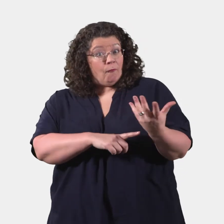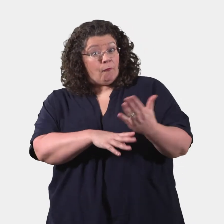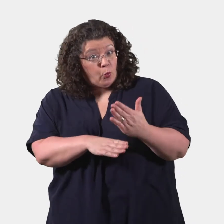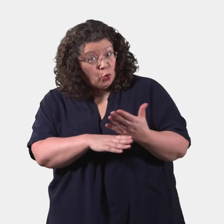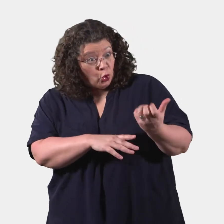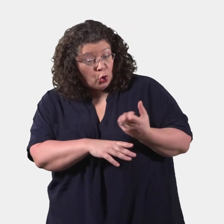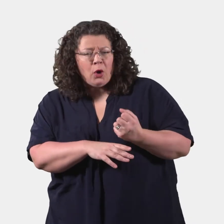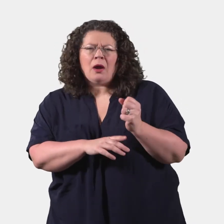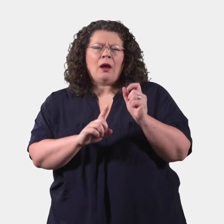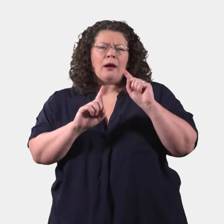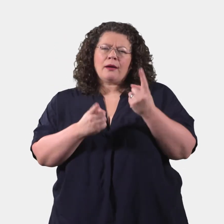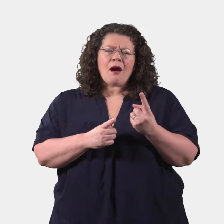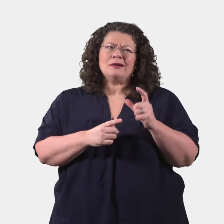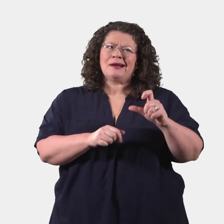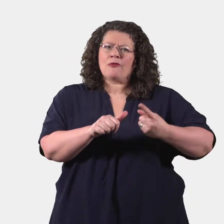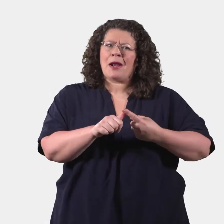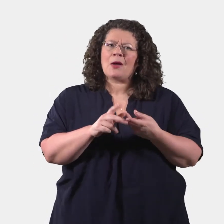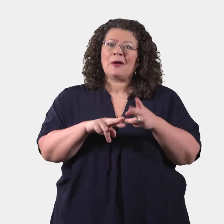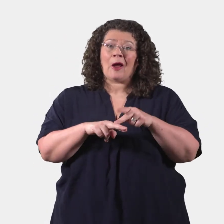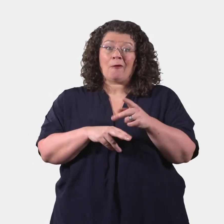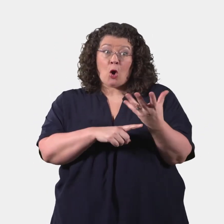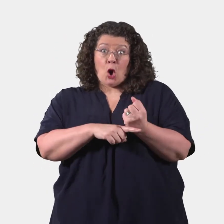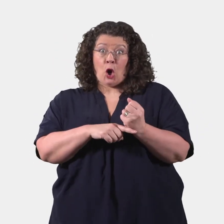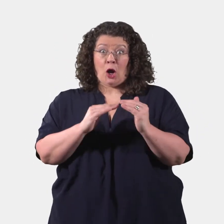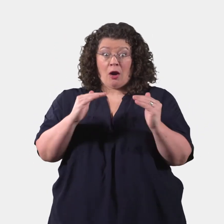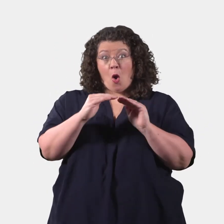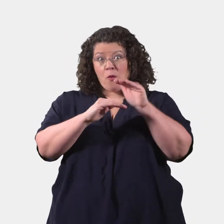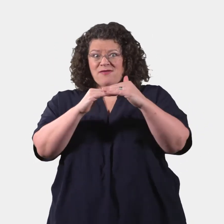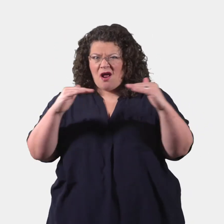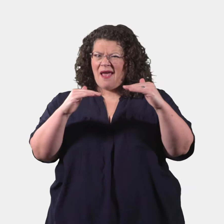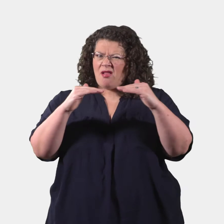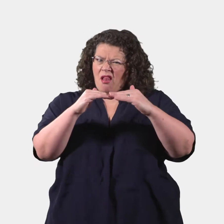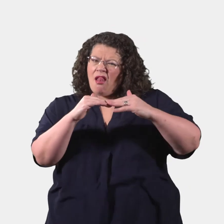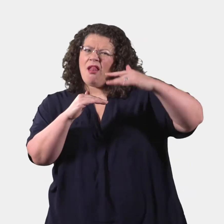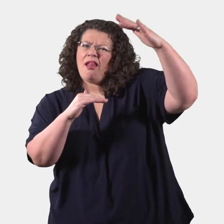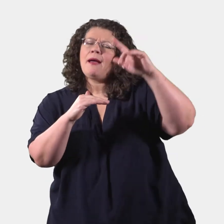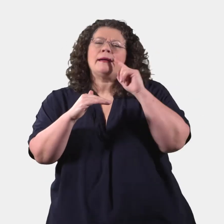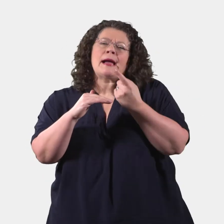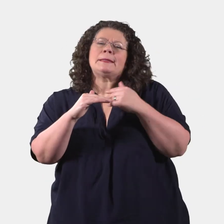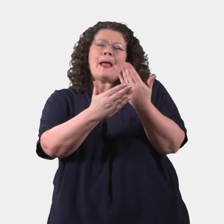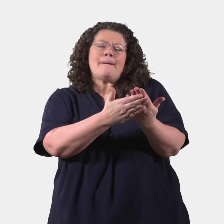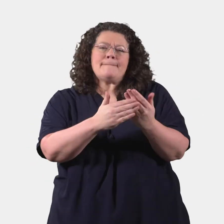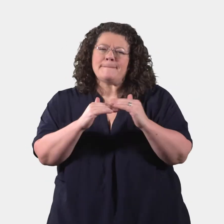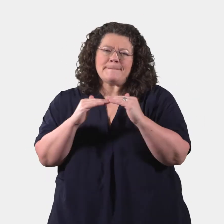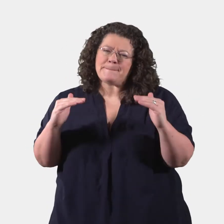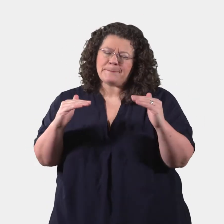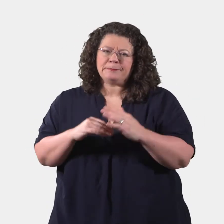Os nad ydych chi'n ennill mwy na swm penodol yr wythnos. Mae hyn yn cynnwys yr arian sydd gennych